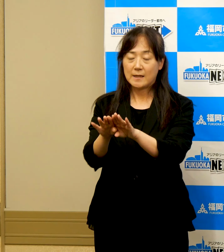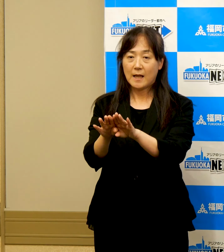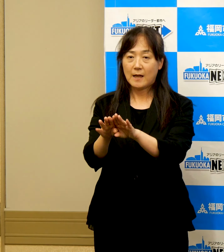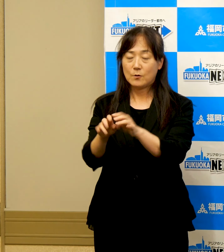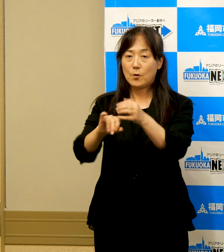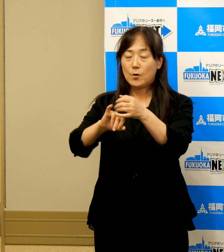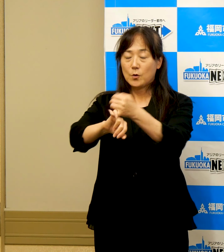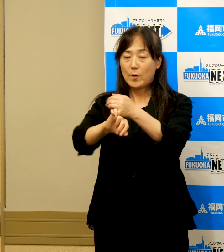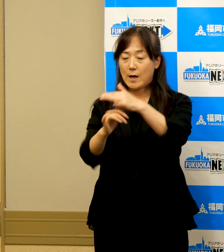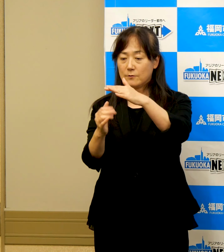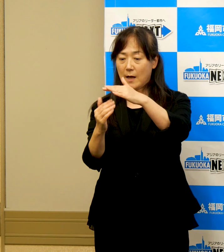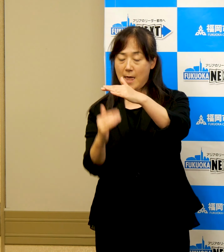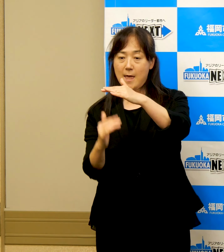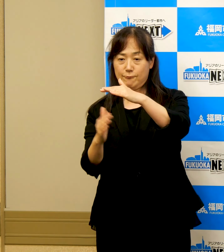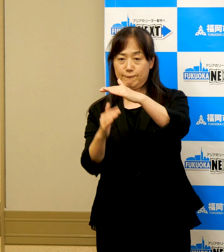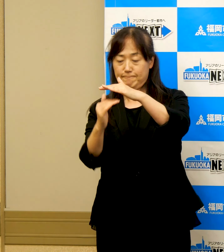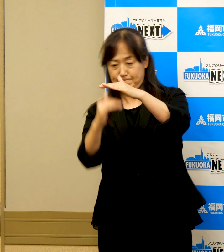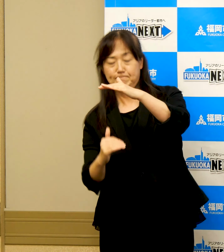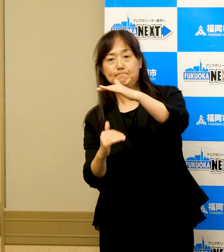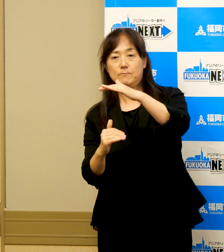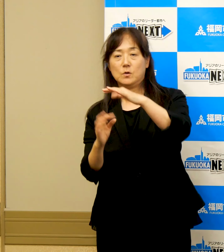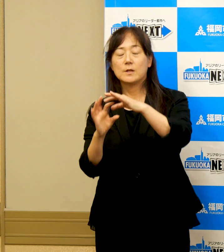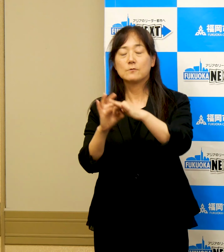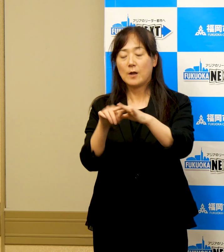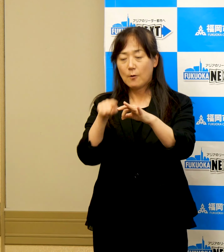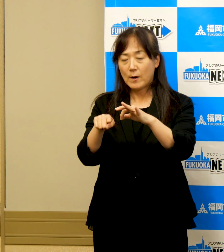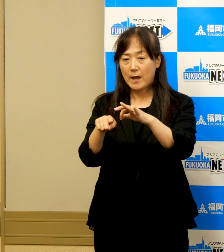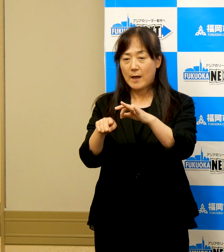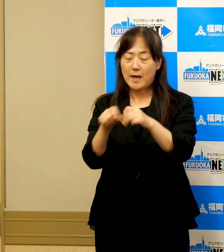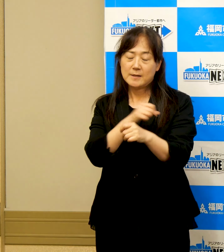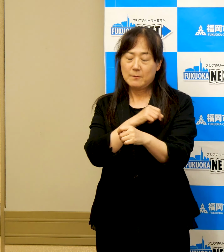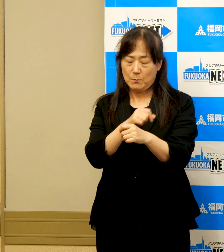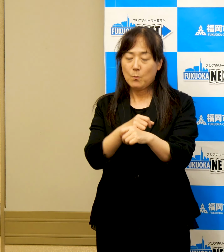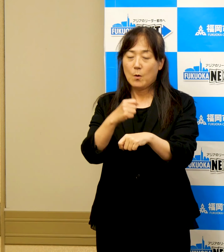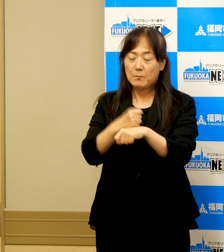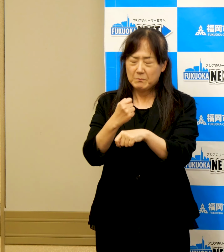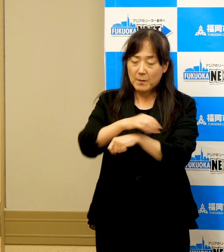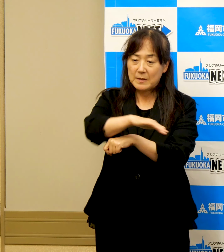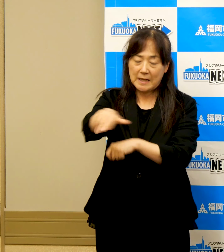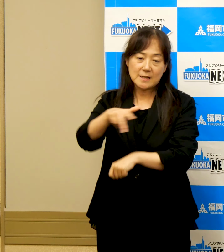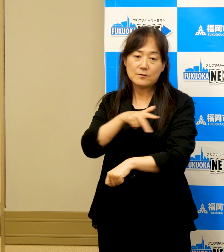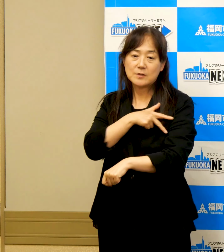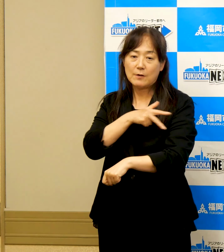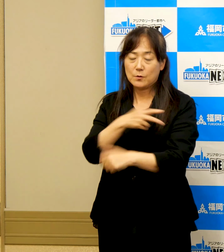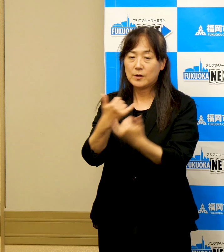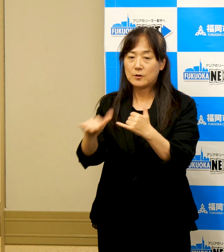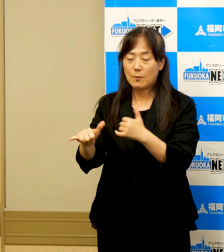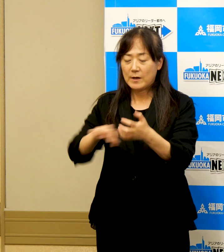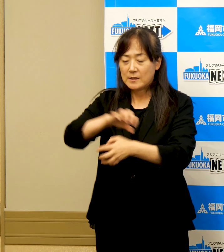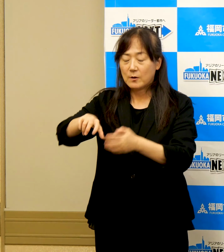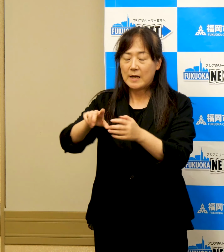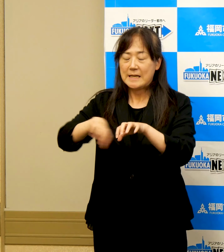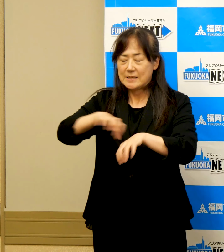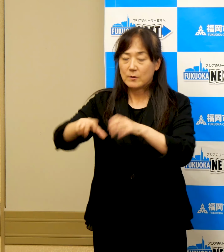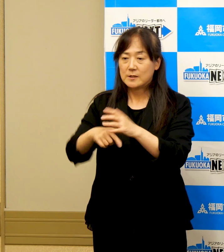ちょっと半分くらいにバンとなっているので これだけのせっかく人員が皆さん 医療機関の皆さん忙しい中出てきていただいて